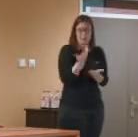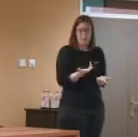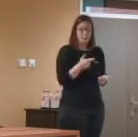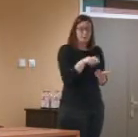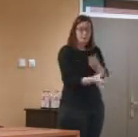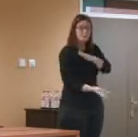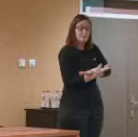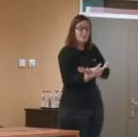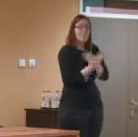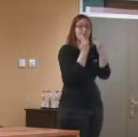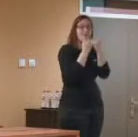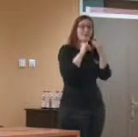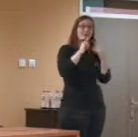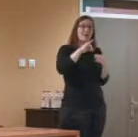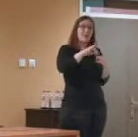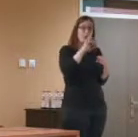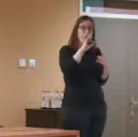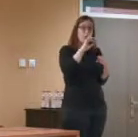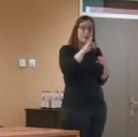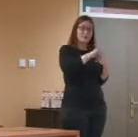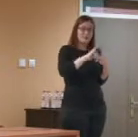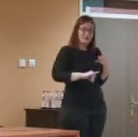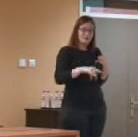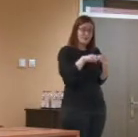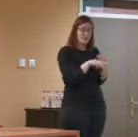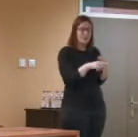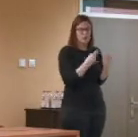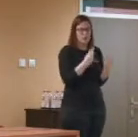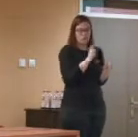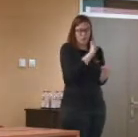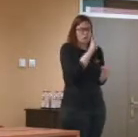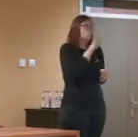partiendo del propio Enrique Ortiz y de muchos otros que conocemos todos los nombres y